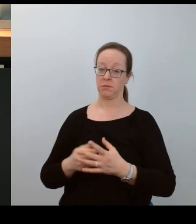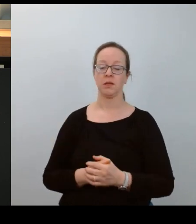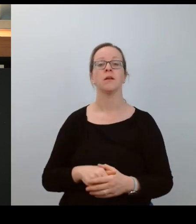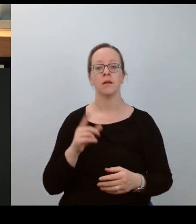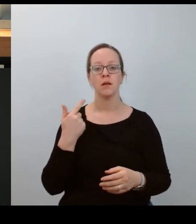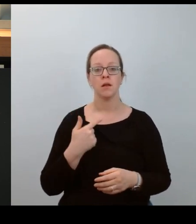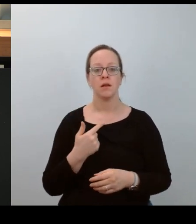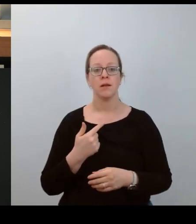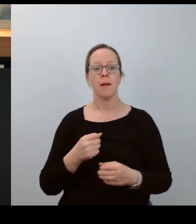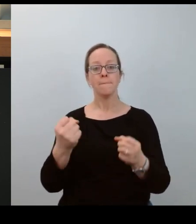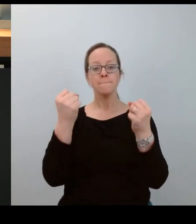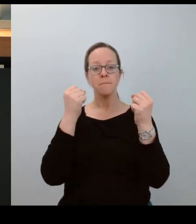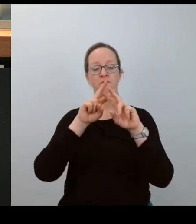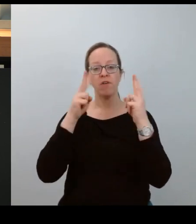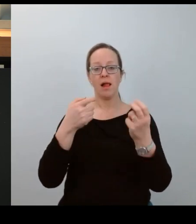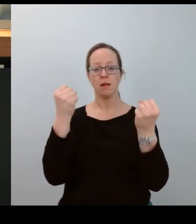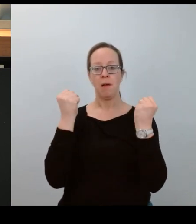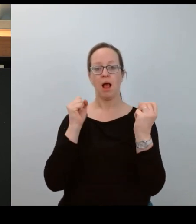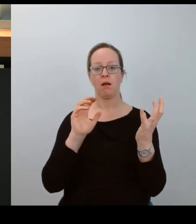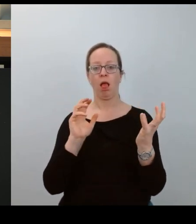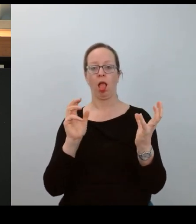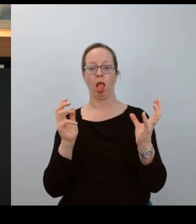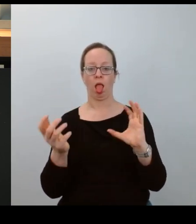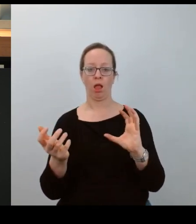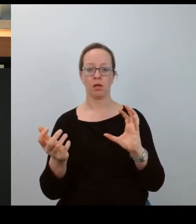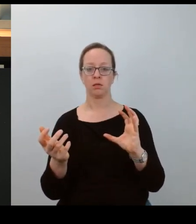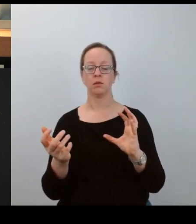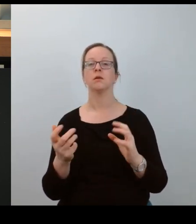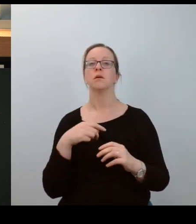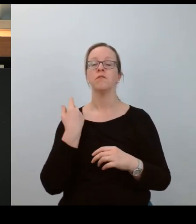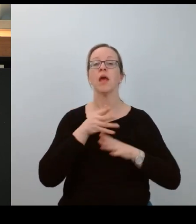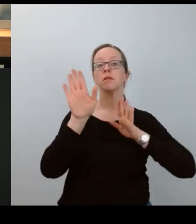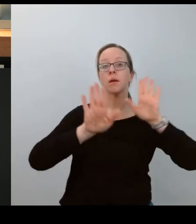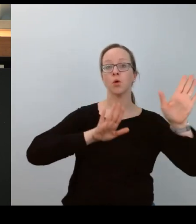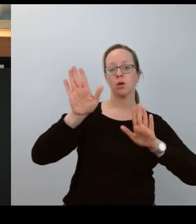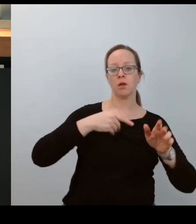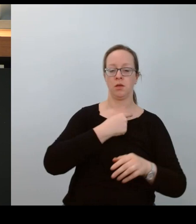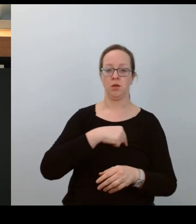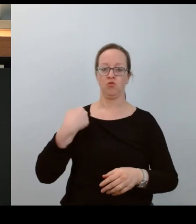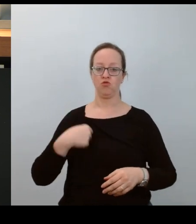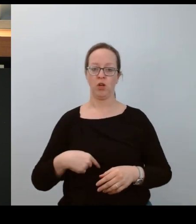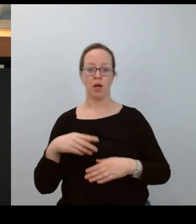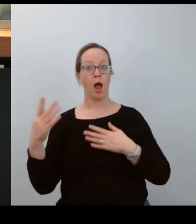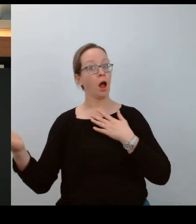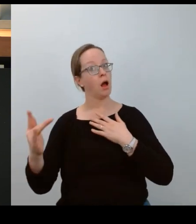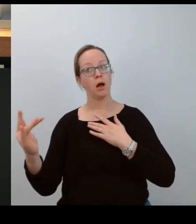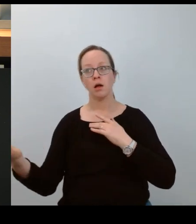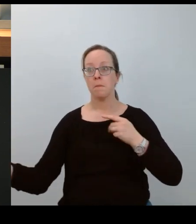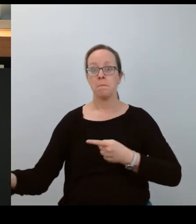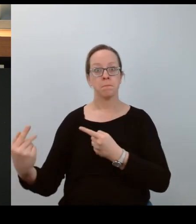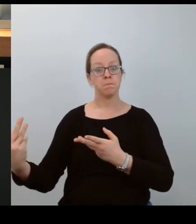der Tagesordnung. Jedes Verhalten wird getrakt und bewertet. Eine Privatsphäre gegenüber dem Staat existiert nicht.